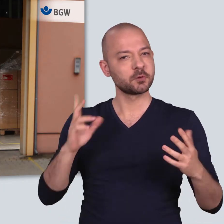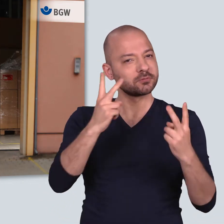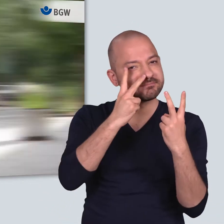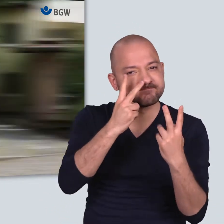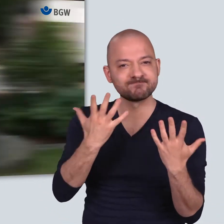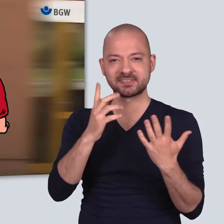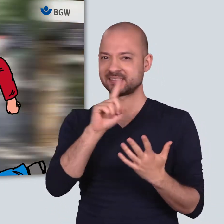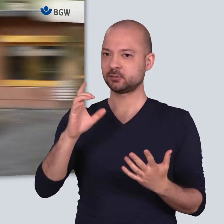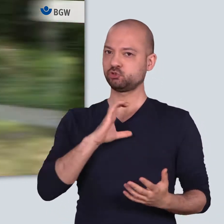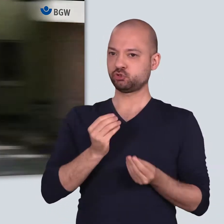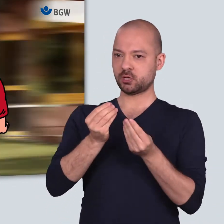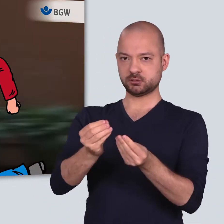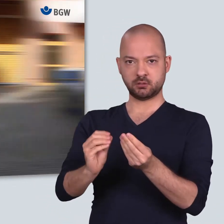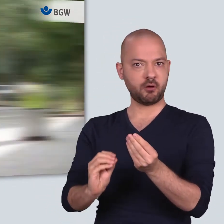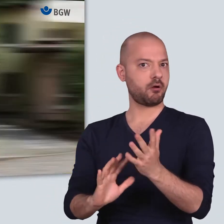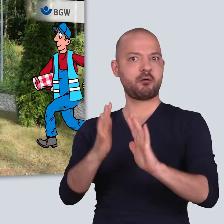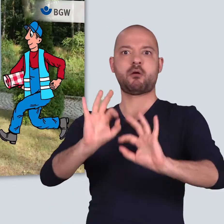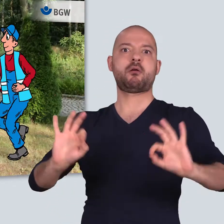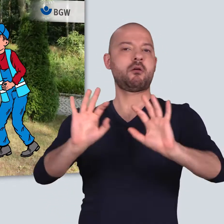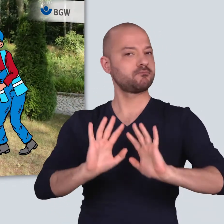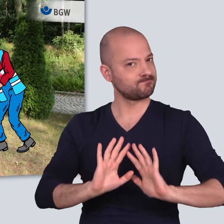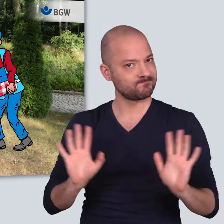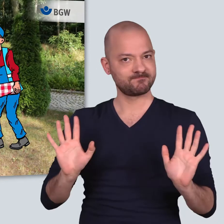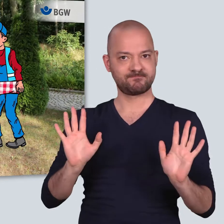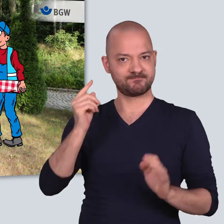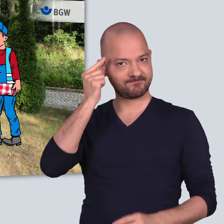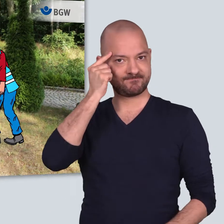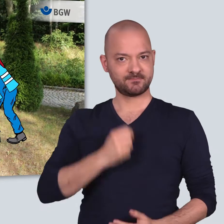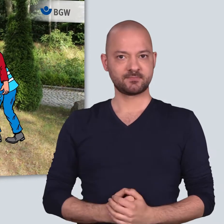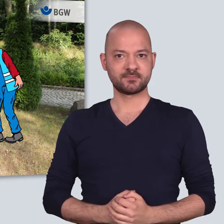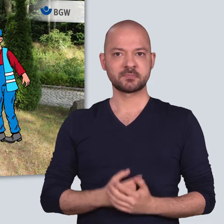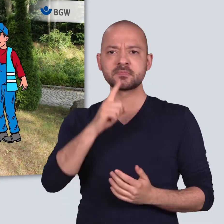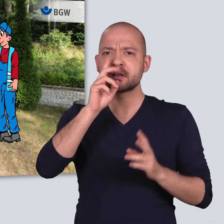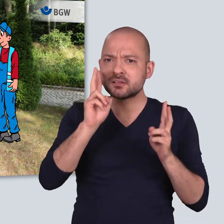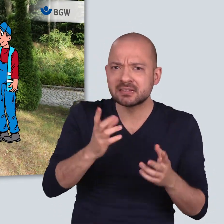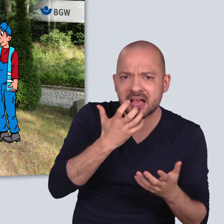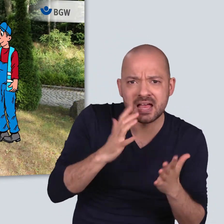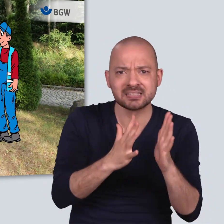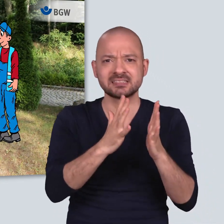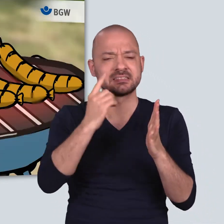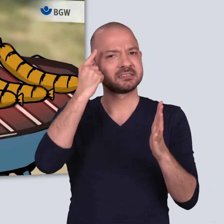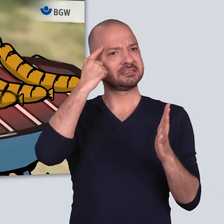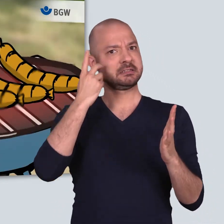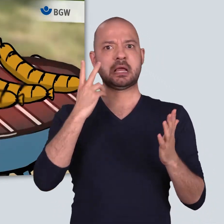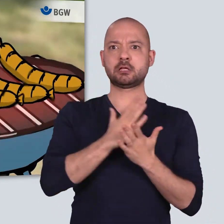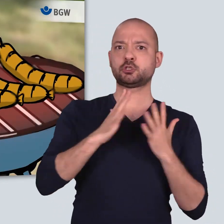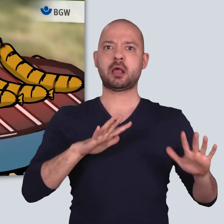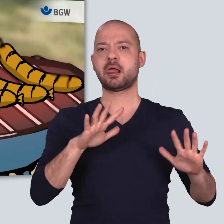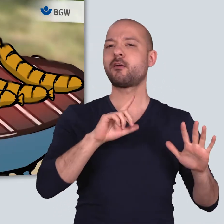Also achten sie genau darauf, dass Feuer keine Chance kriegt. Dann geht es, wenn's heiß wird, gar nicht erst um die Wurst ...